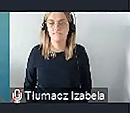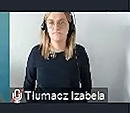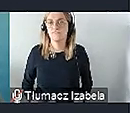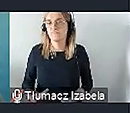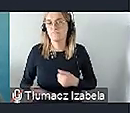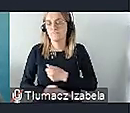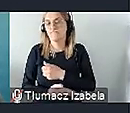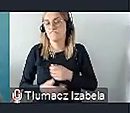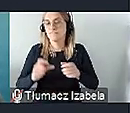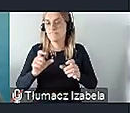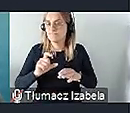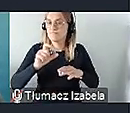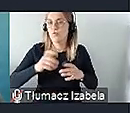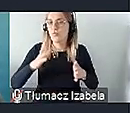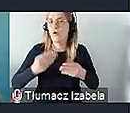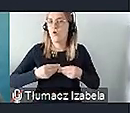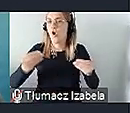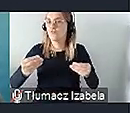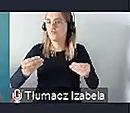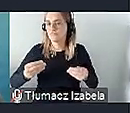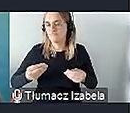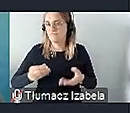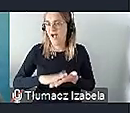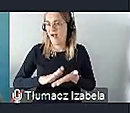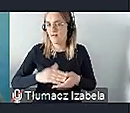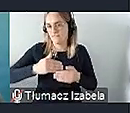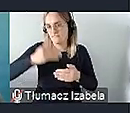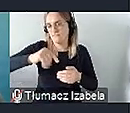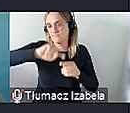albo po szczeblach kariery. Można też tak przedstawić rozwój.